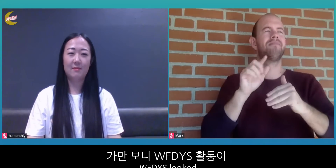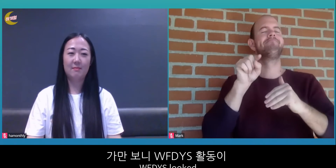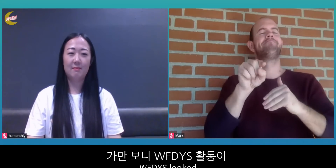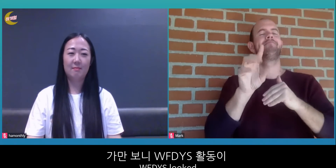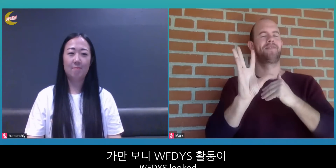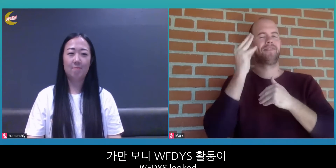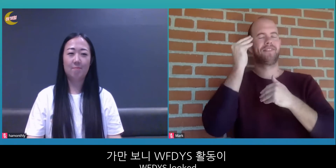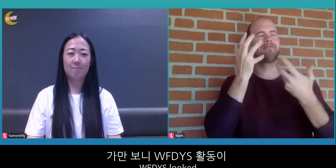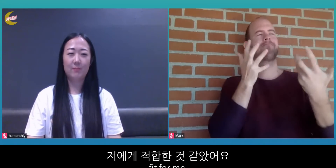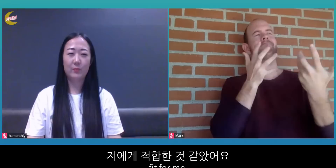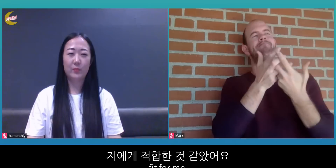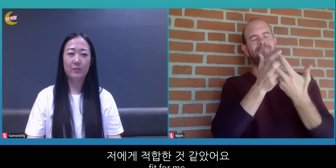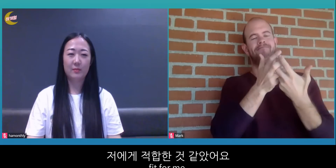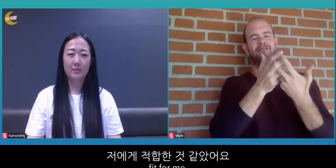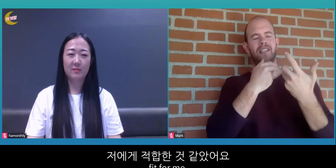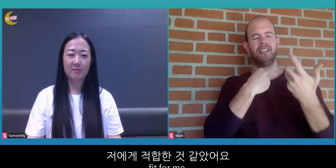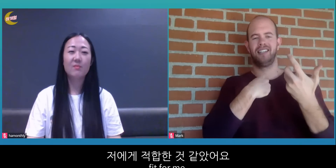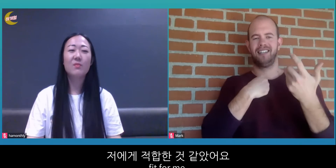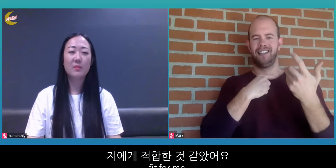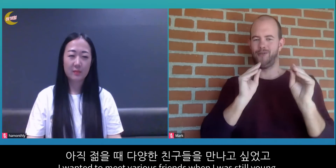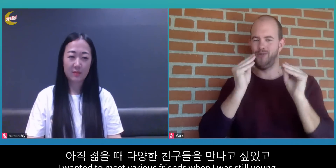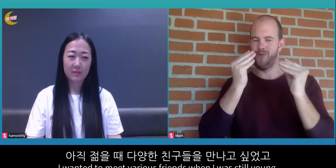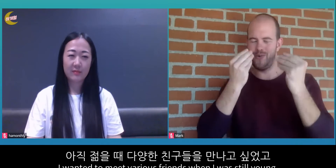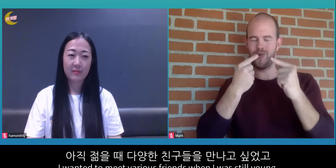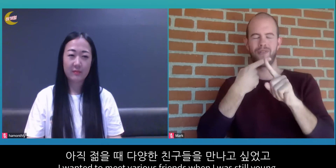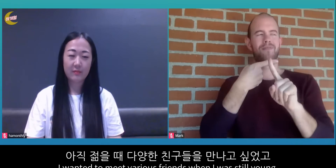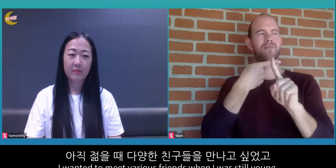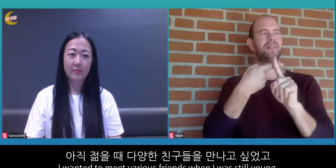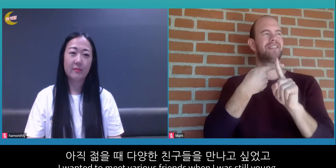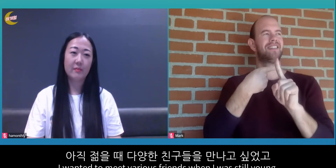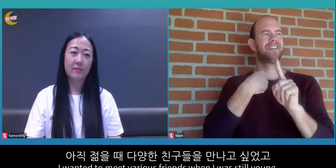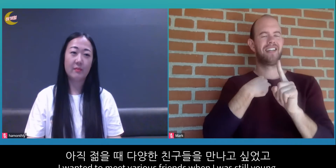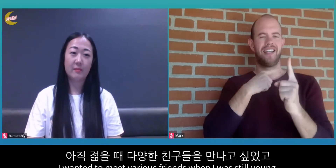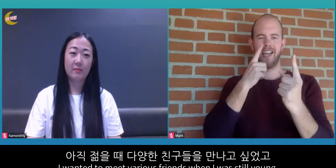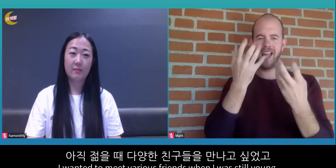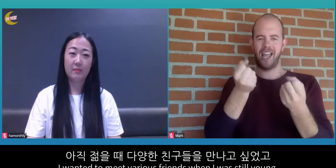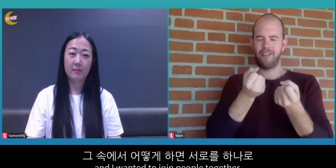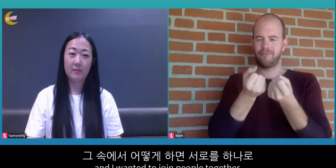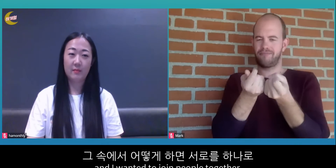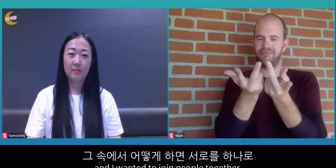WFDYSは私にぴったりでした。 幼い頃から色んな友達